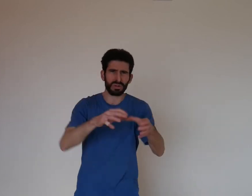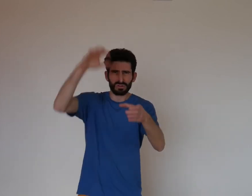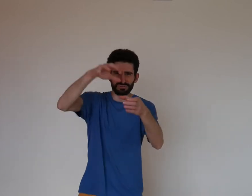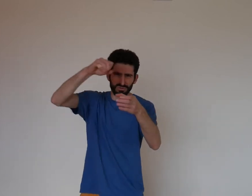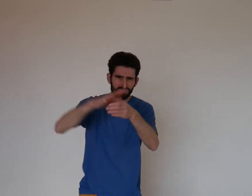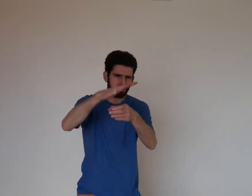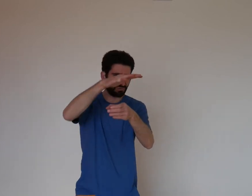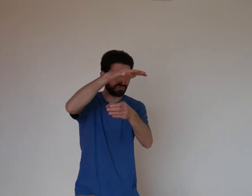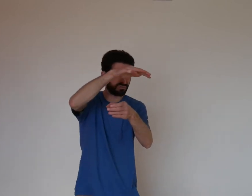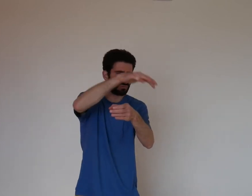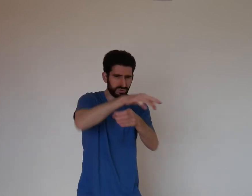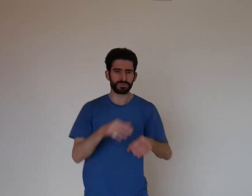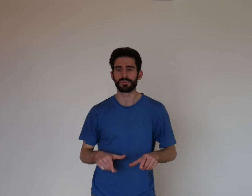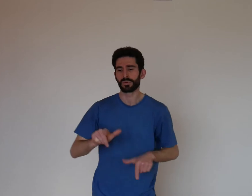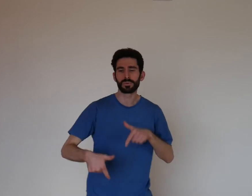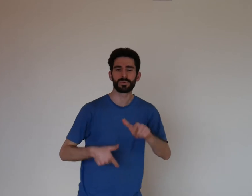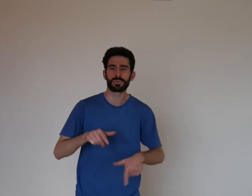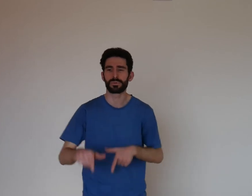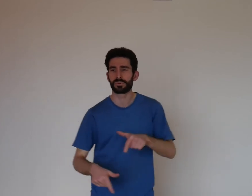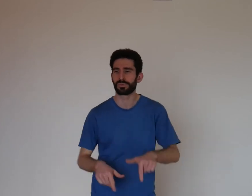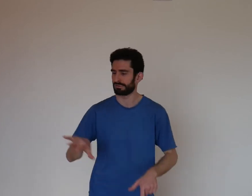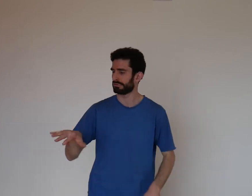l'eau débordait des toits. *Marche*